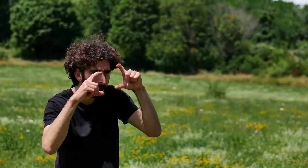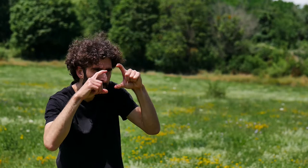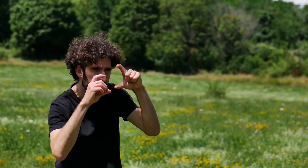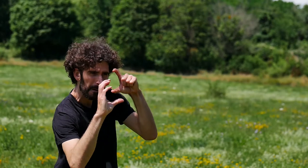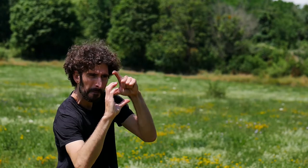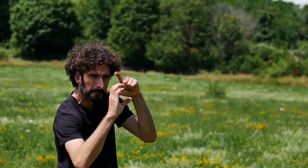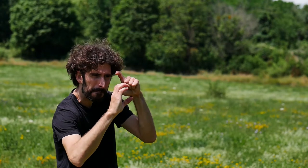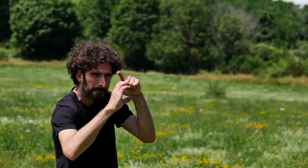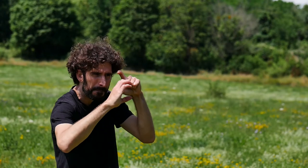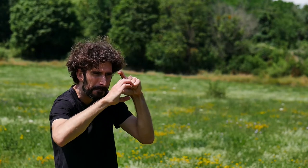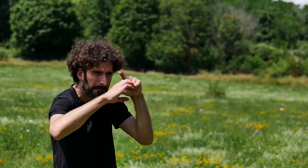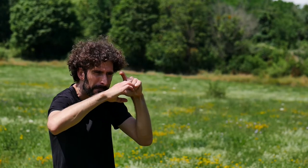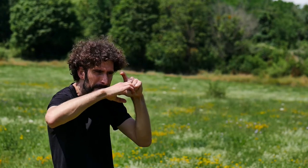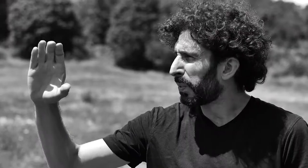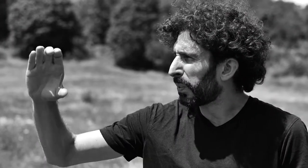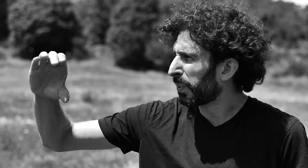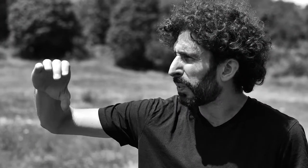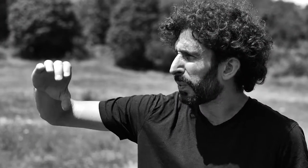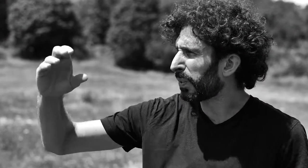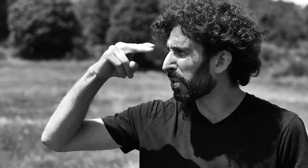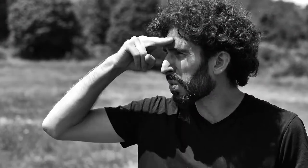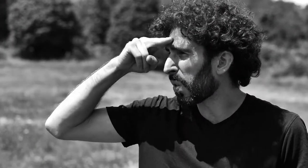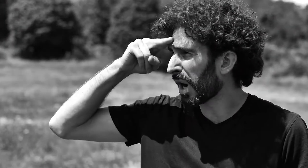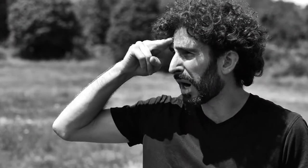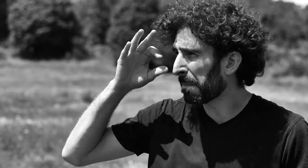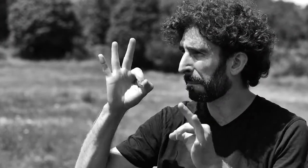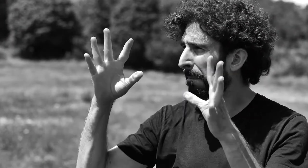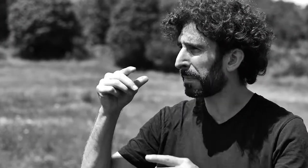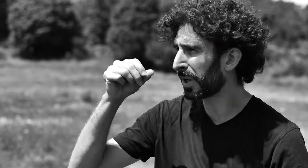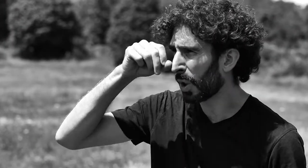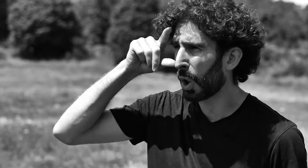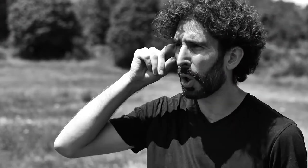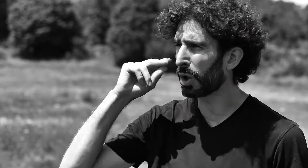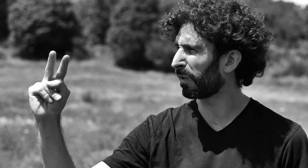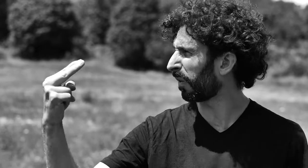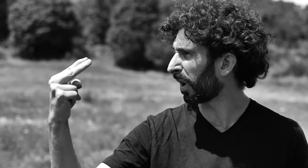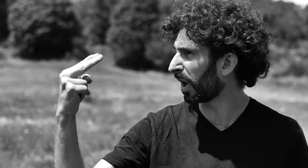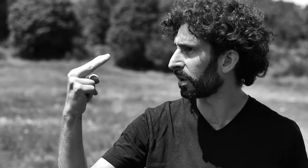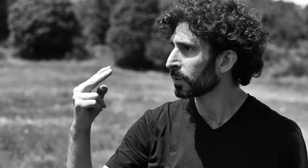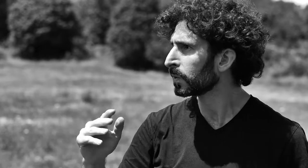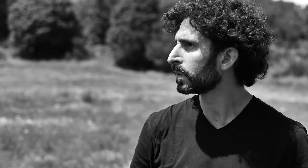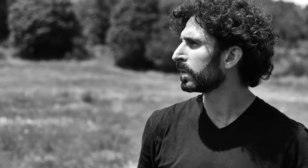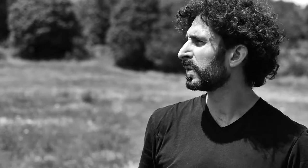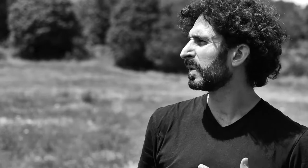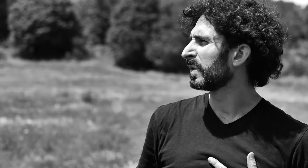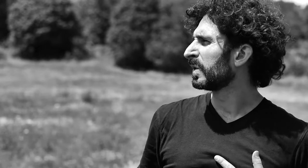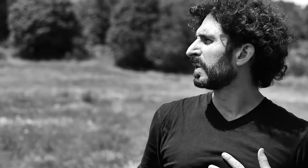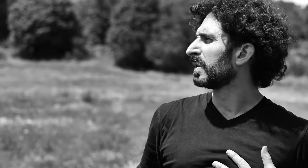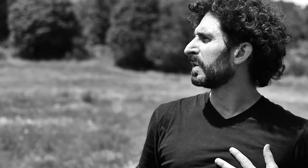* Règle l'objectif * Un objectif noir, comme un oeil qui me regarde... Ouuuuuuh.